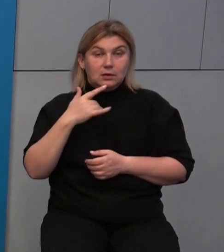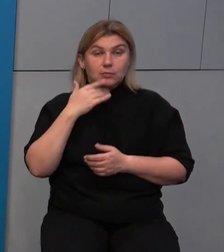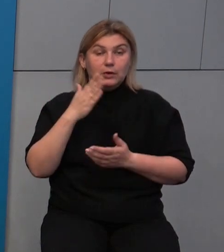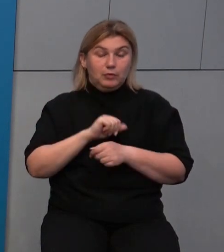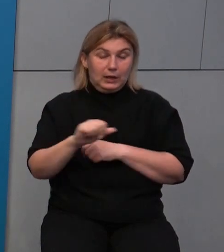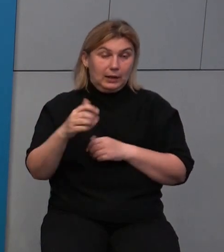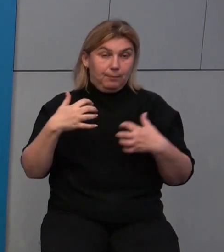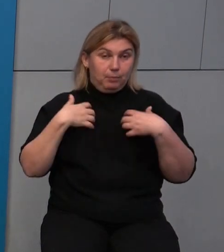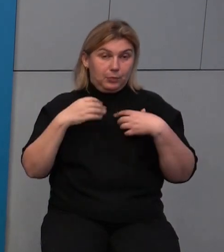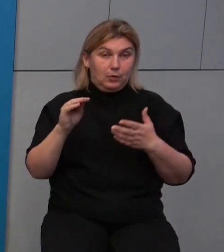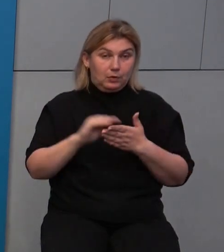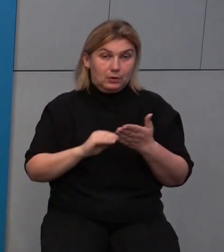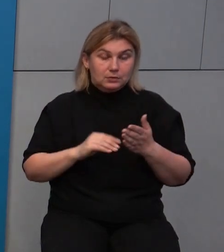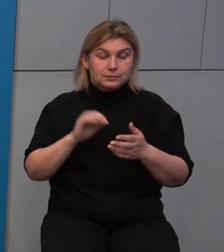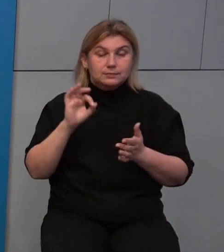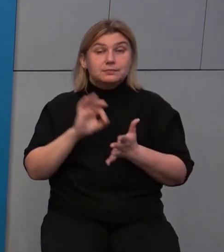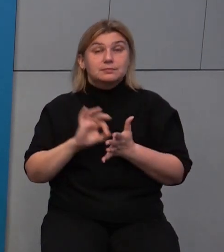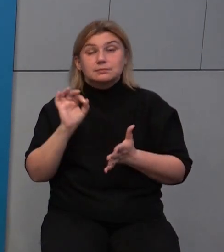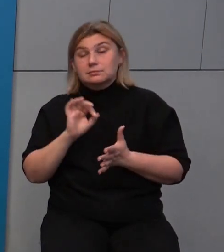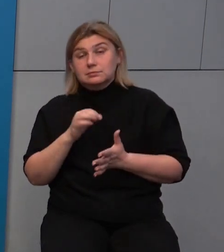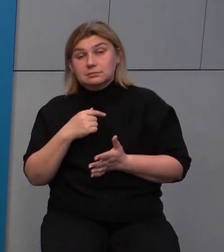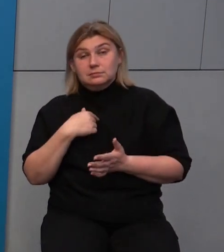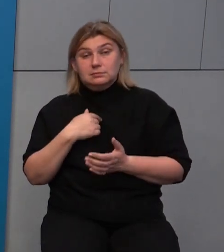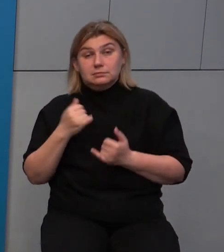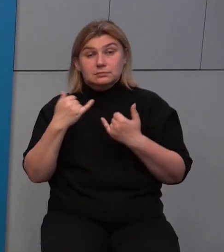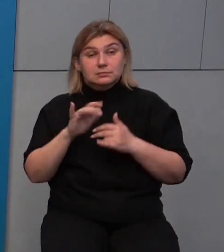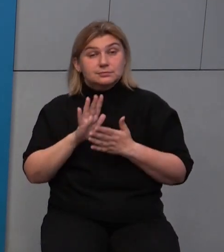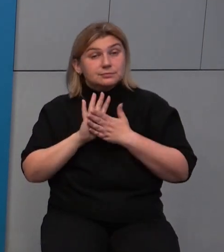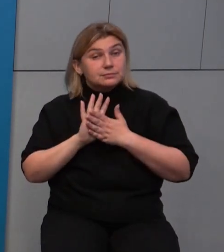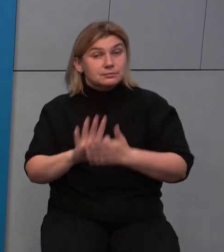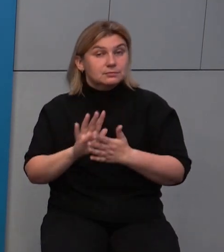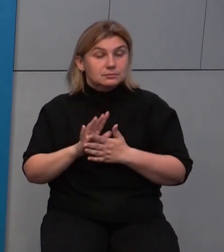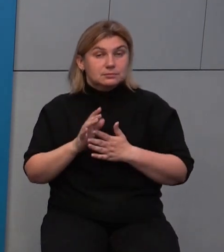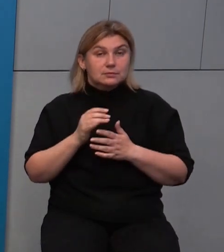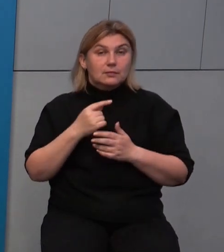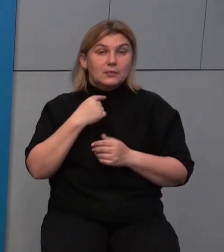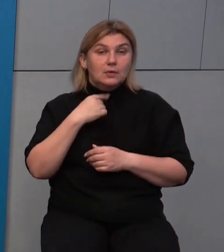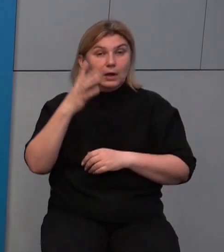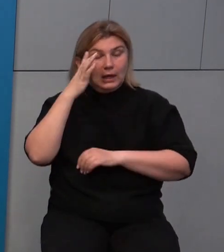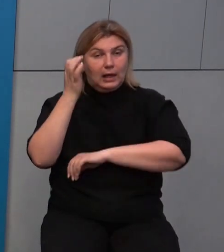Ja powiedziałam, że to na pewno, że ja to wydam w jakimś nudnym akademickim,